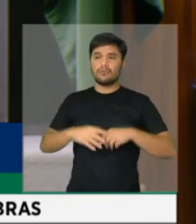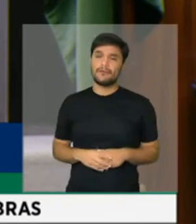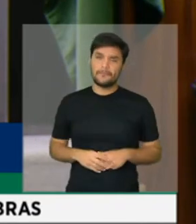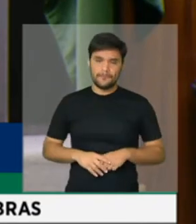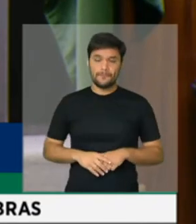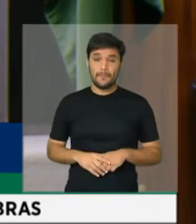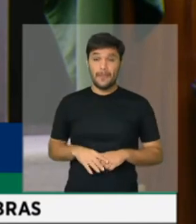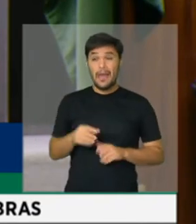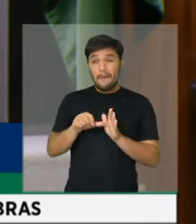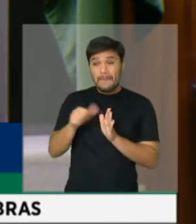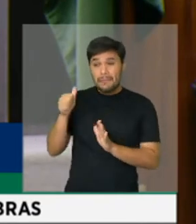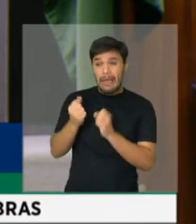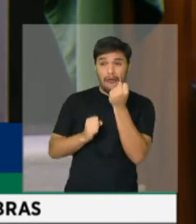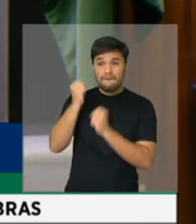ESTADO BRASILEIRO. A ELETROBRAS É UMA EMPRESA DA